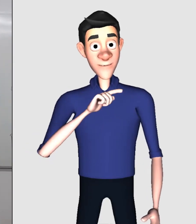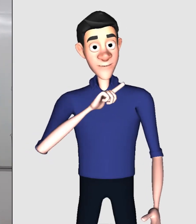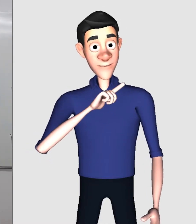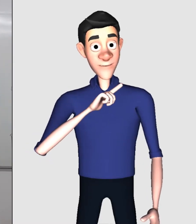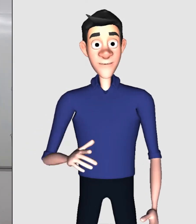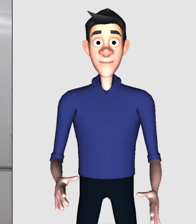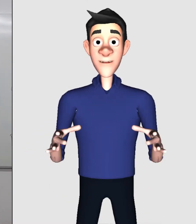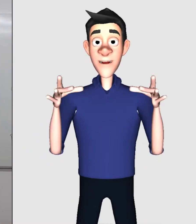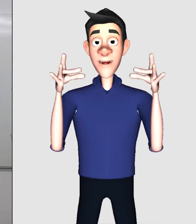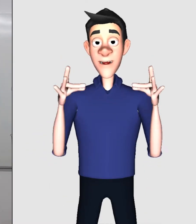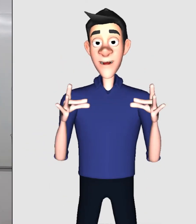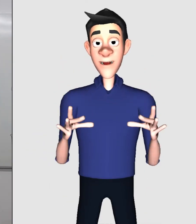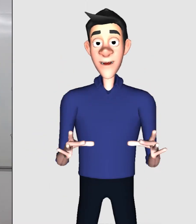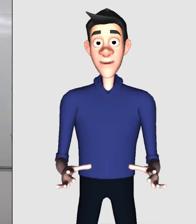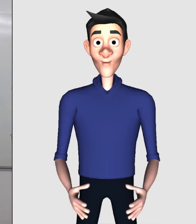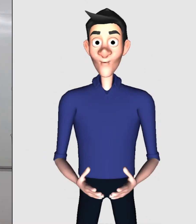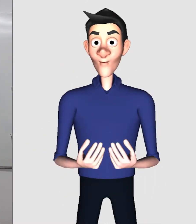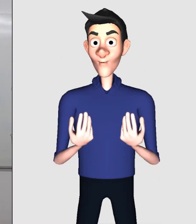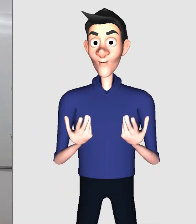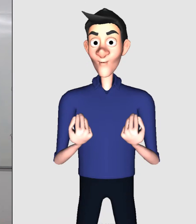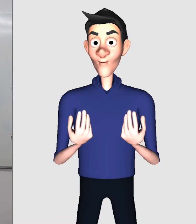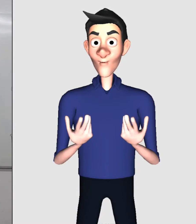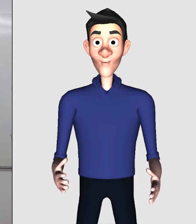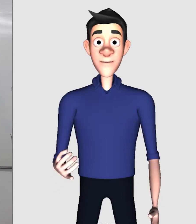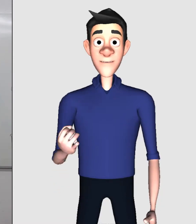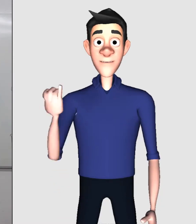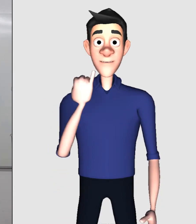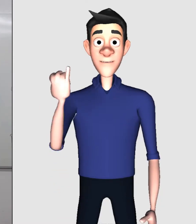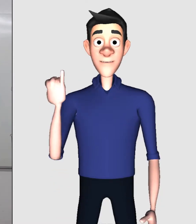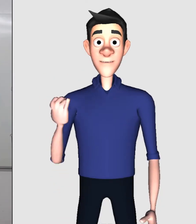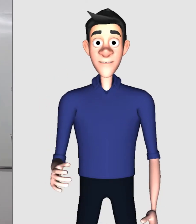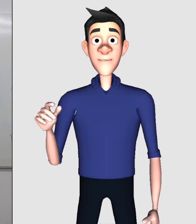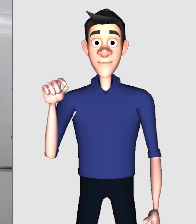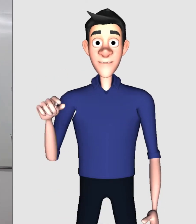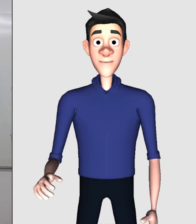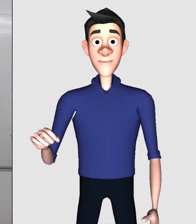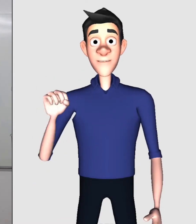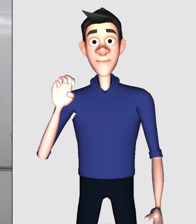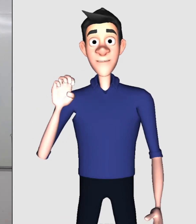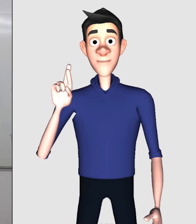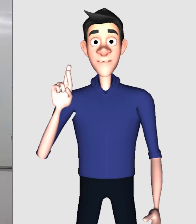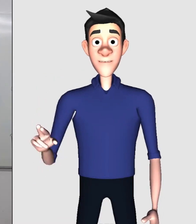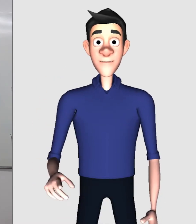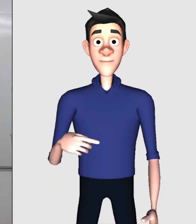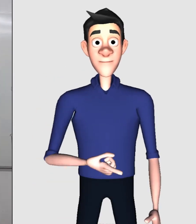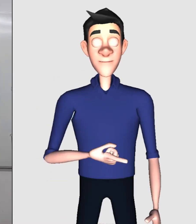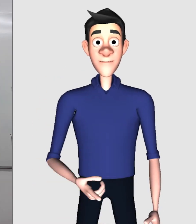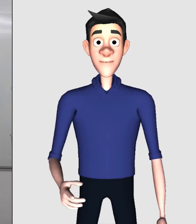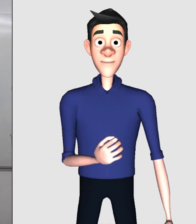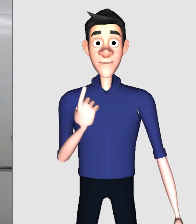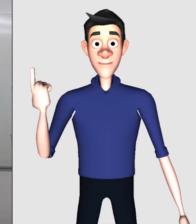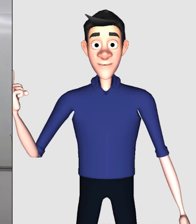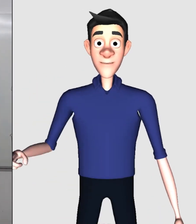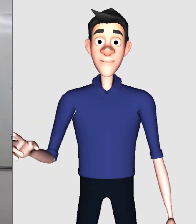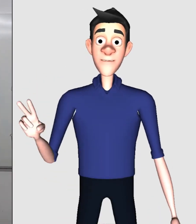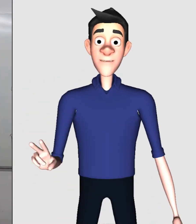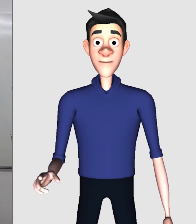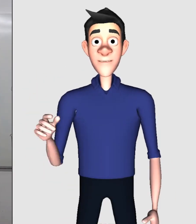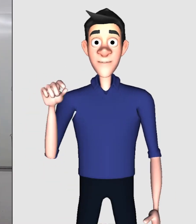No corpo essa força não está entrando Essa força na verdade é a reação da outra, e aí teremos isso